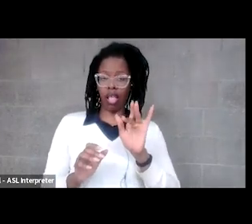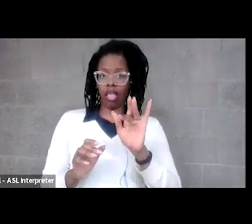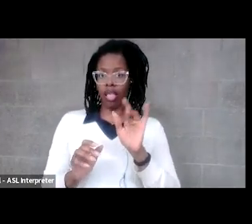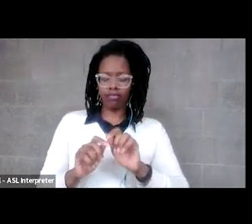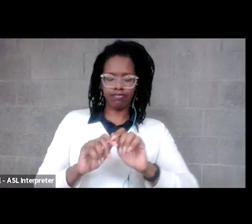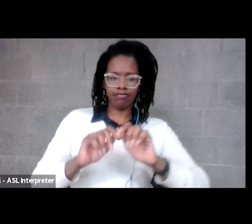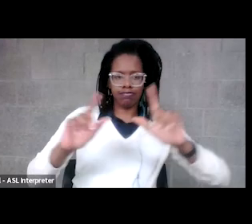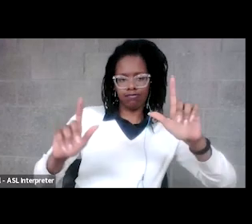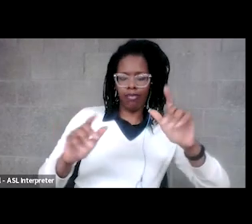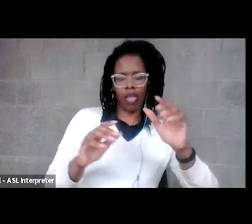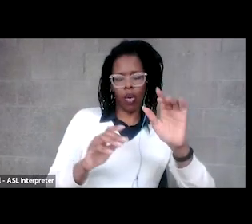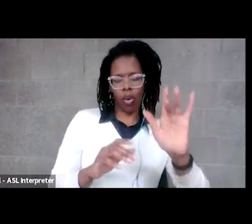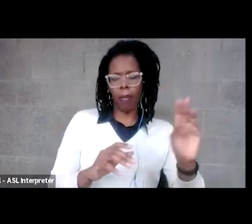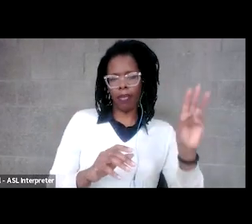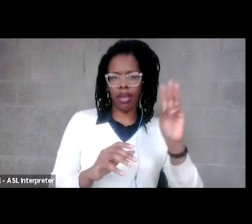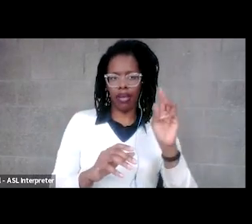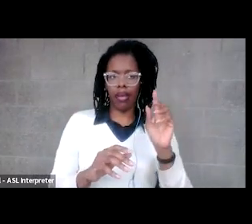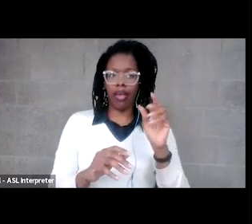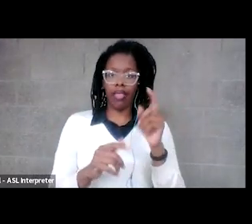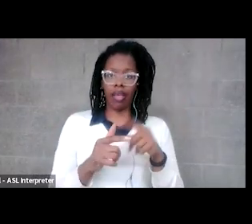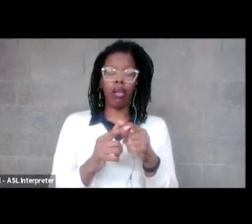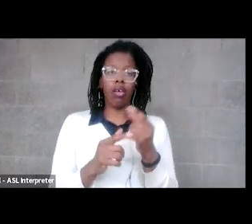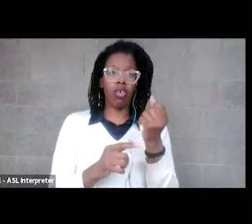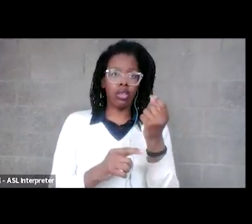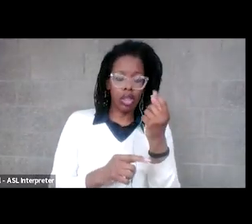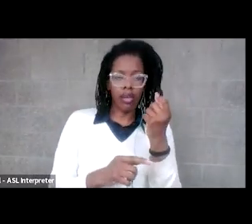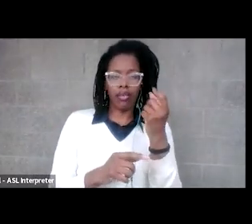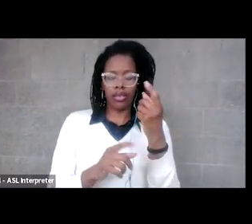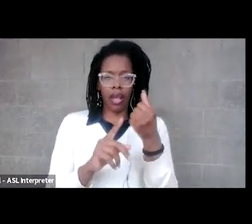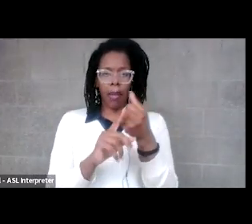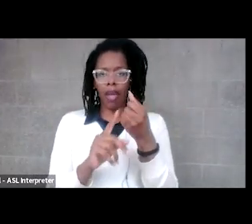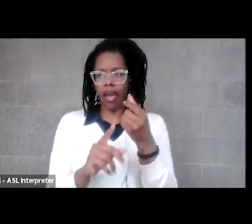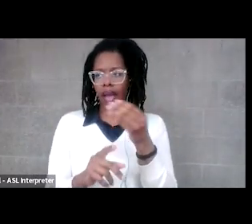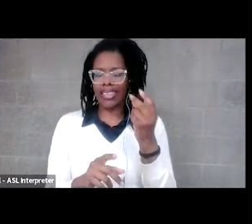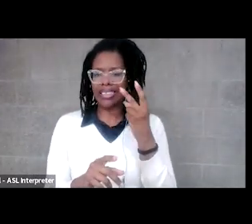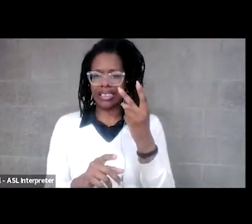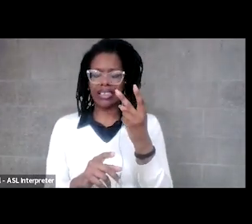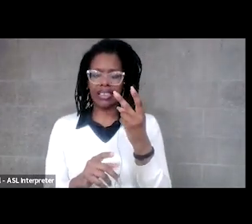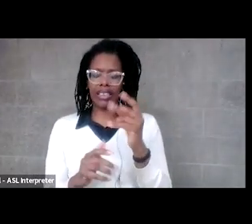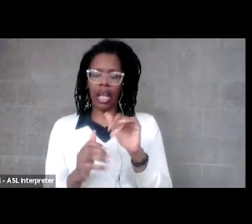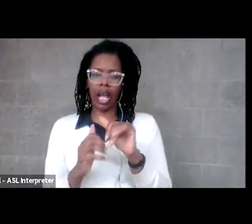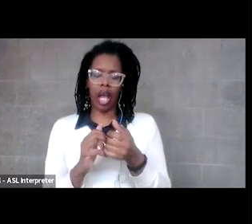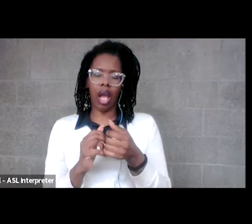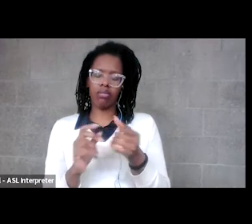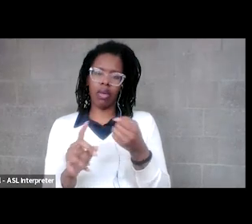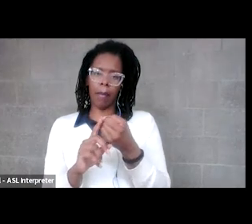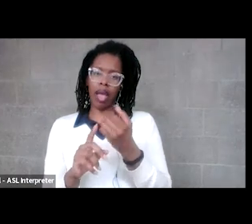comprenderlo un poco mejor y su impacto y también ver nuevamente cómo afecta a las personas a las que servimos también.